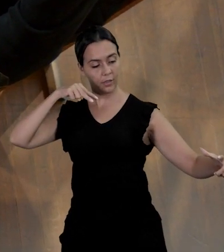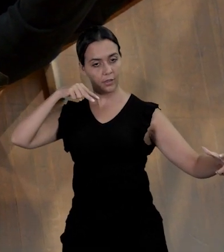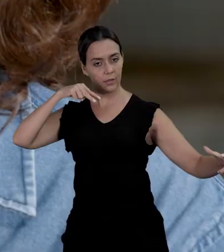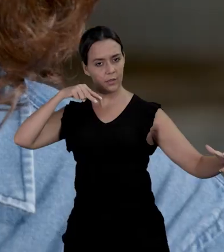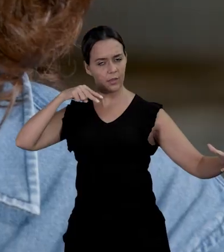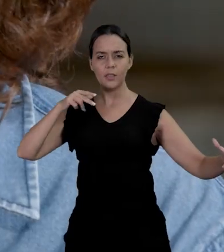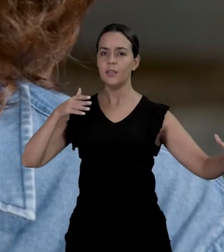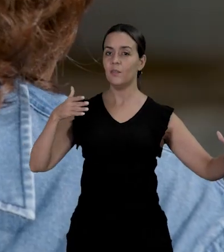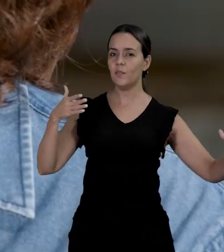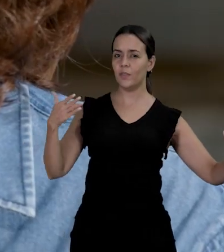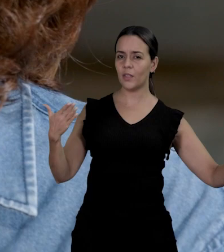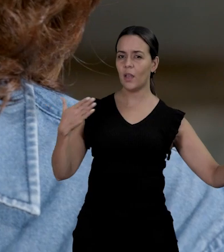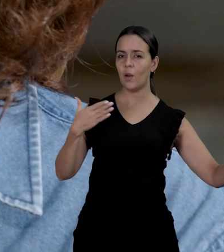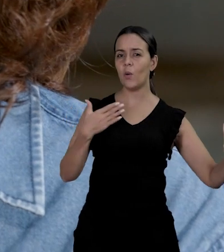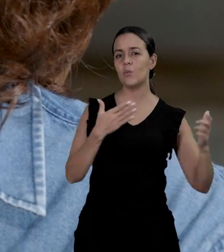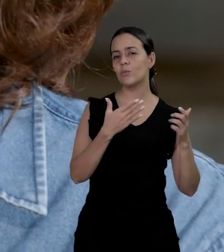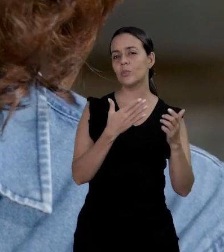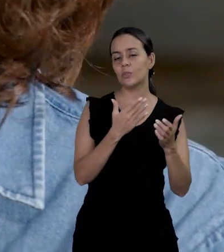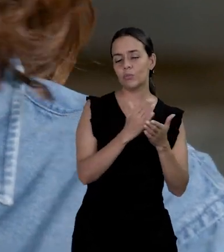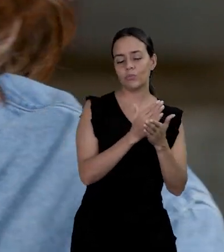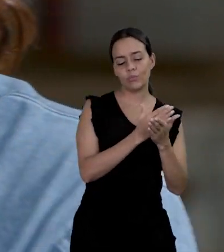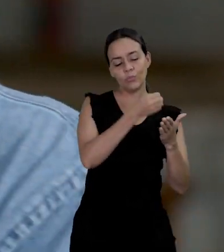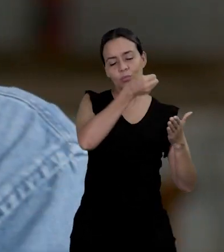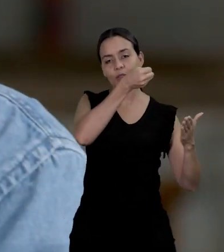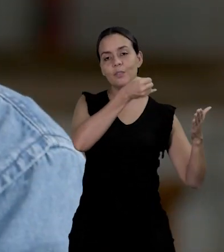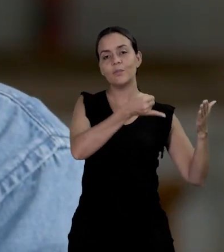Então, essa atividade, ela é imprescindível,